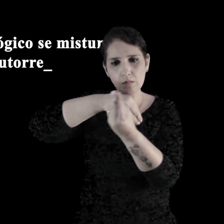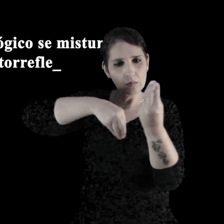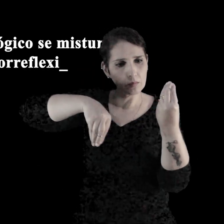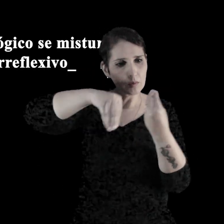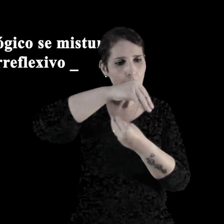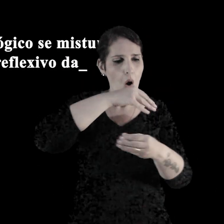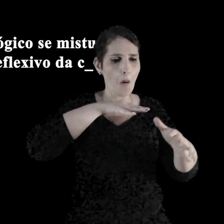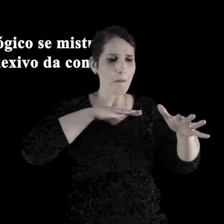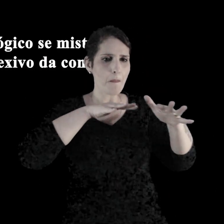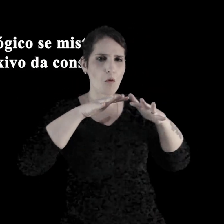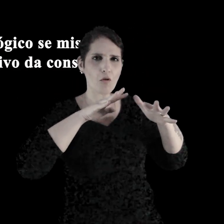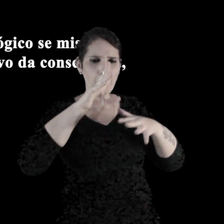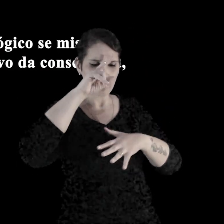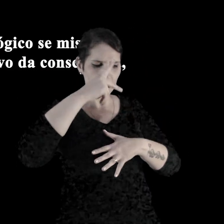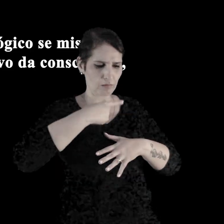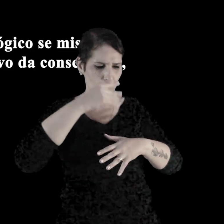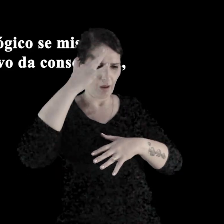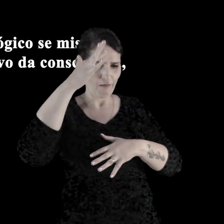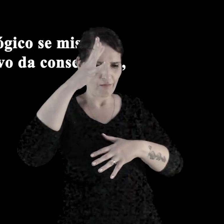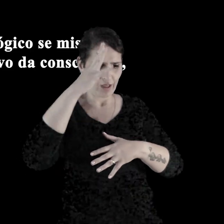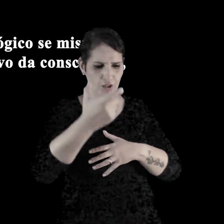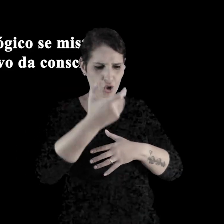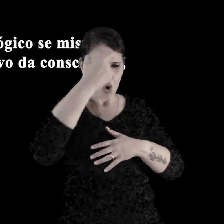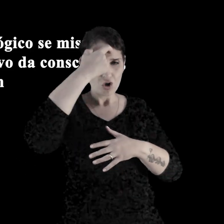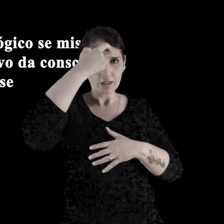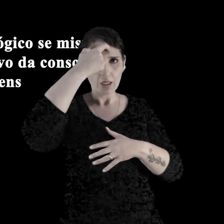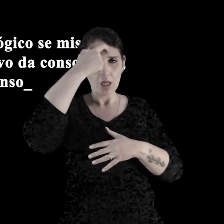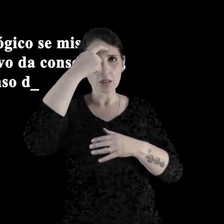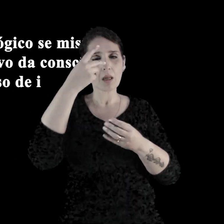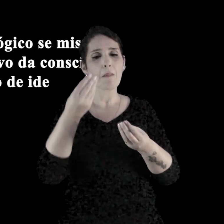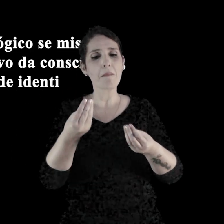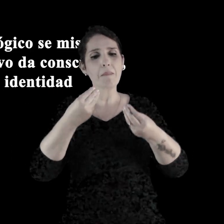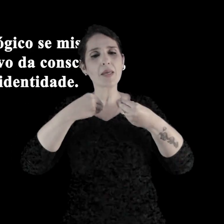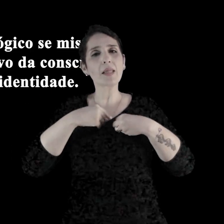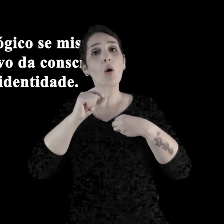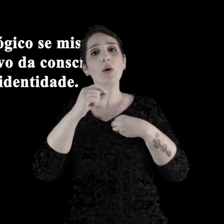auto reflexivo da consciência, ele produz um senso de identidade.